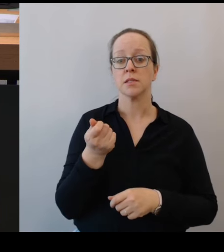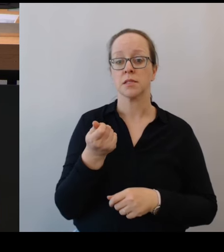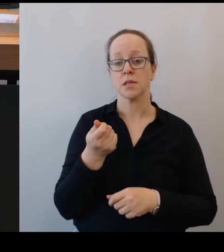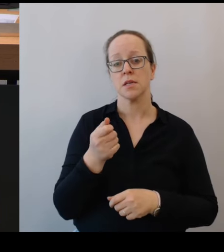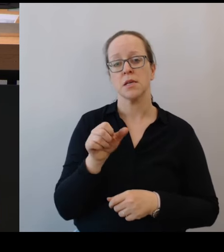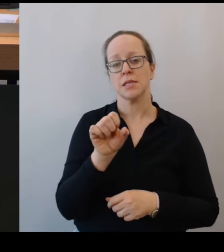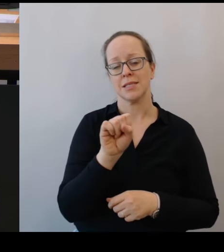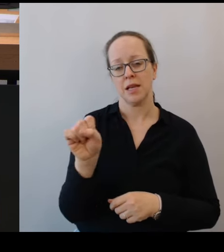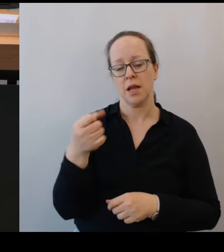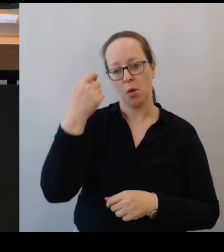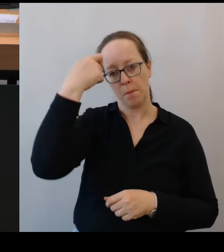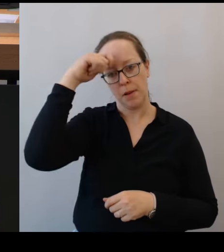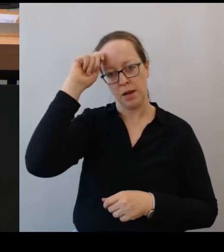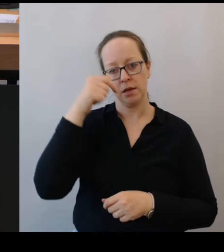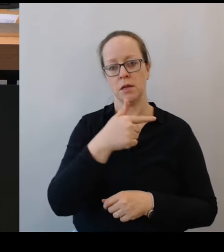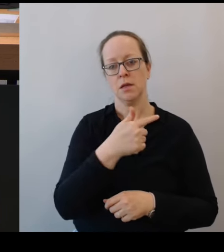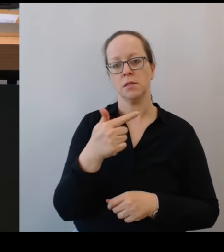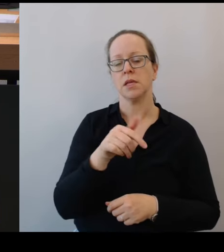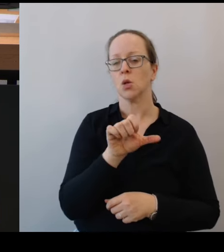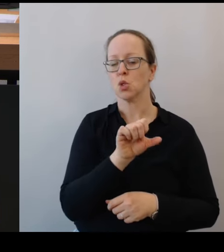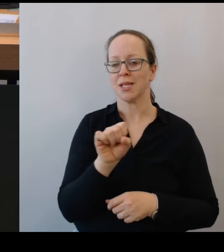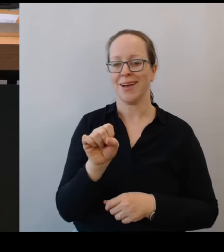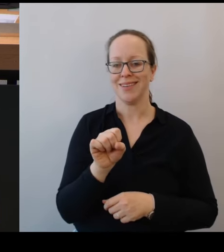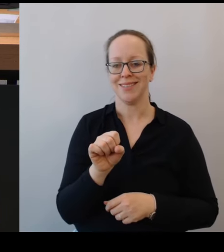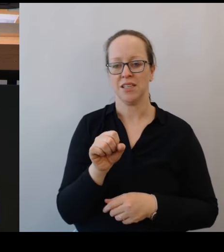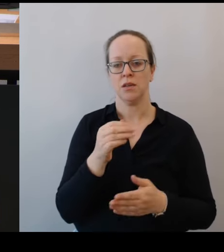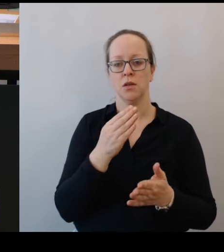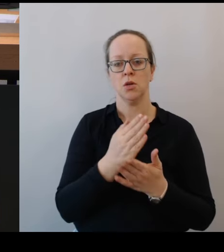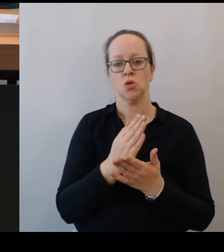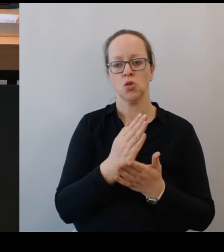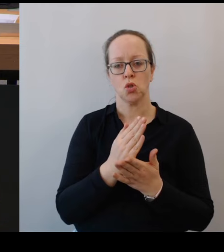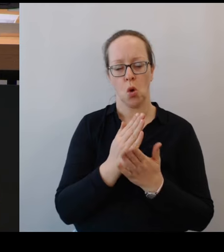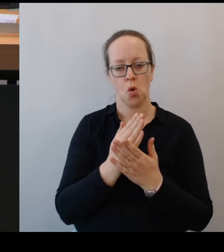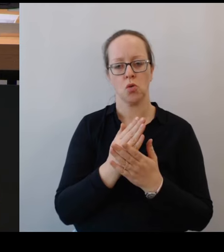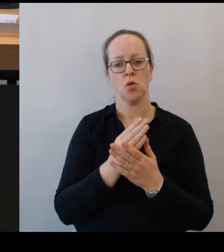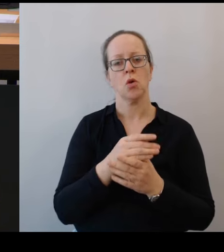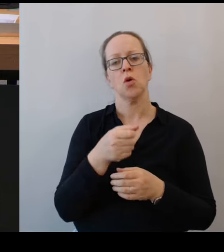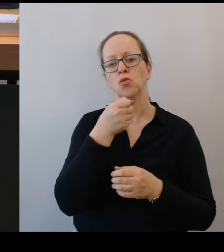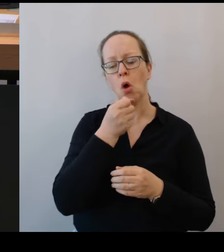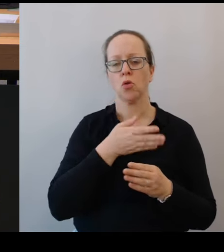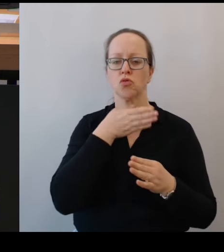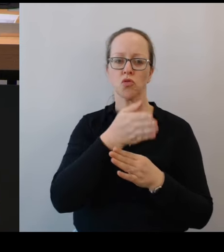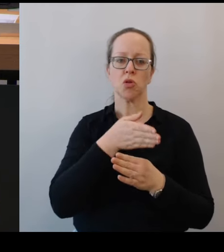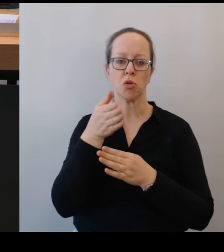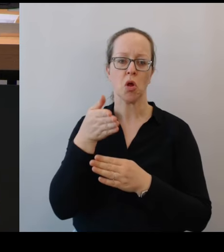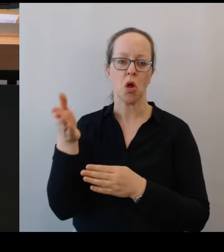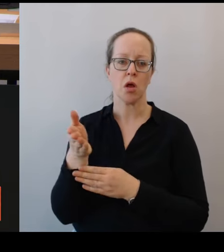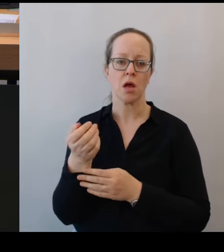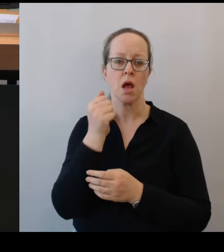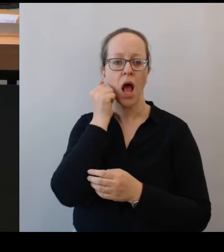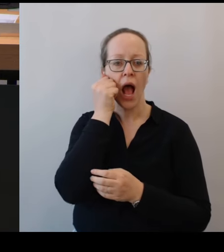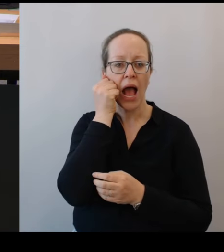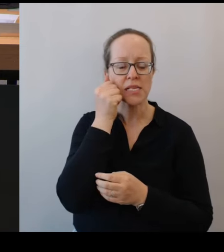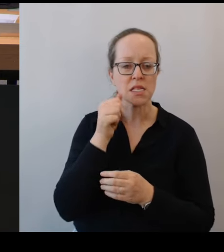Pamphlet salonfähig gemacht hat. Wehret den Anfängen war, als Bernd Lucke und seine Kumpanen von Medien und Öffentlichkeit